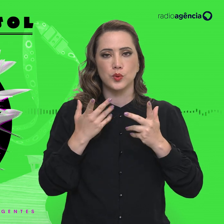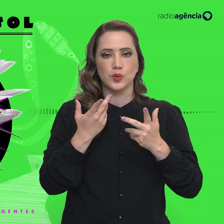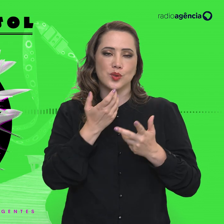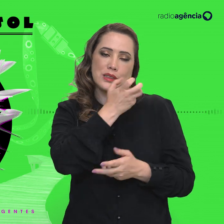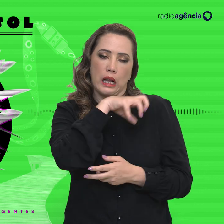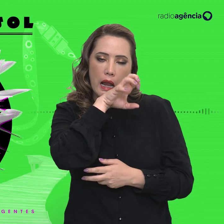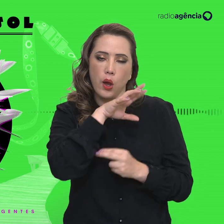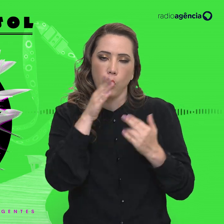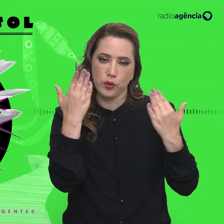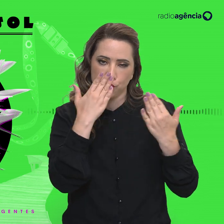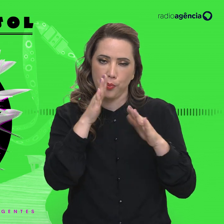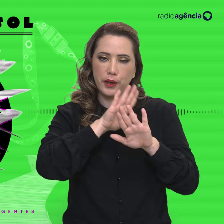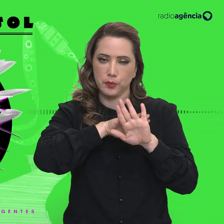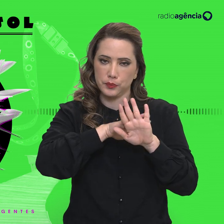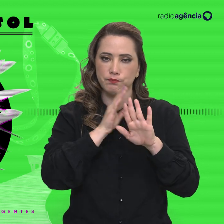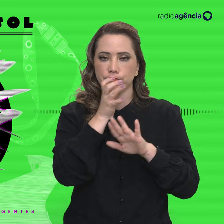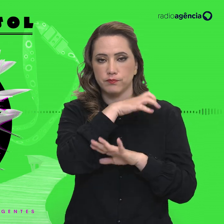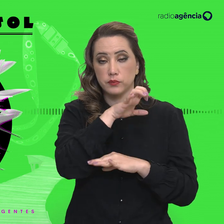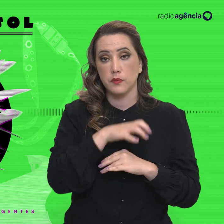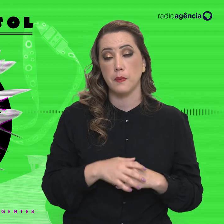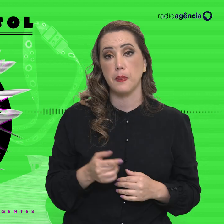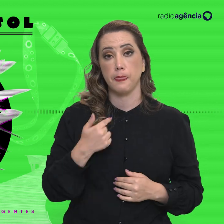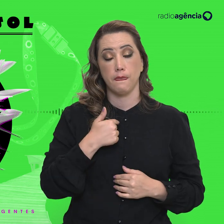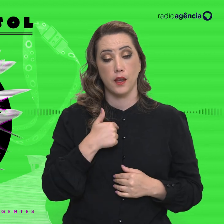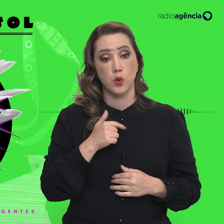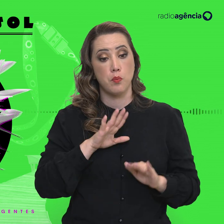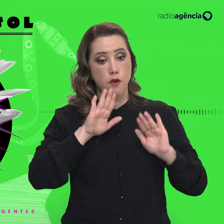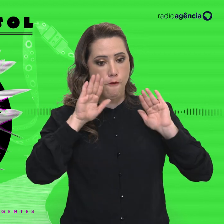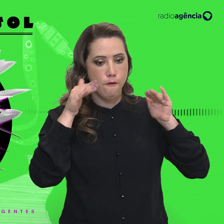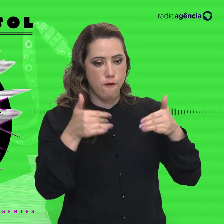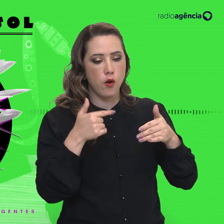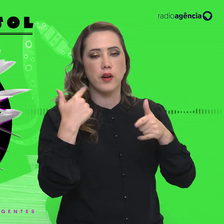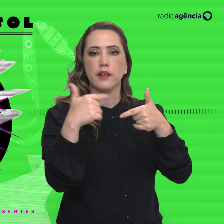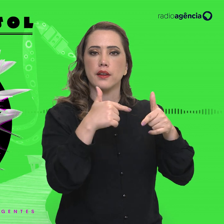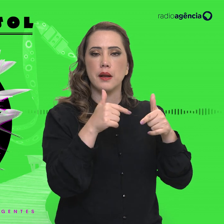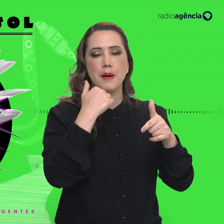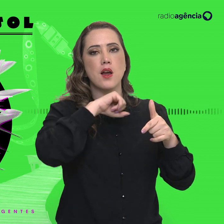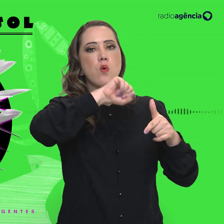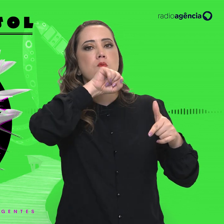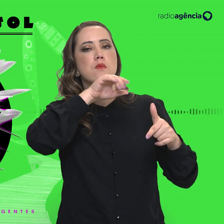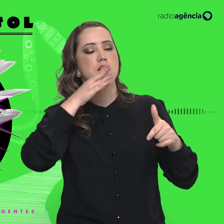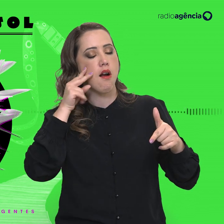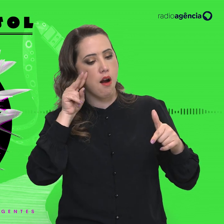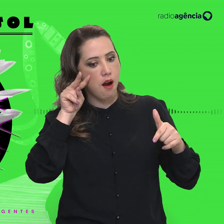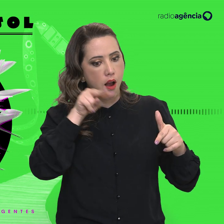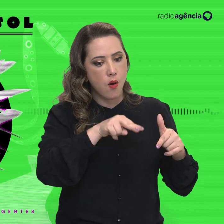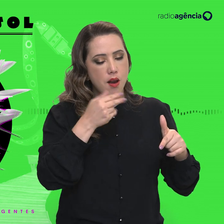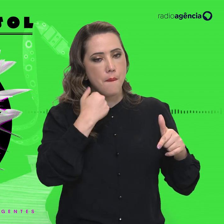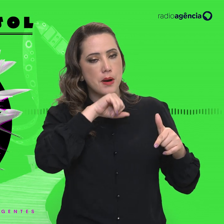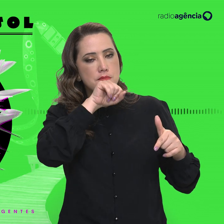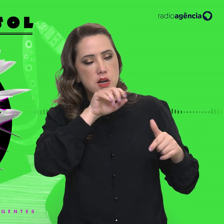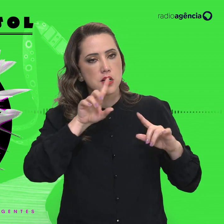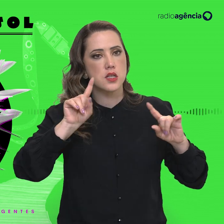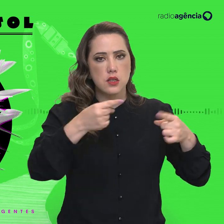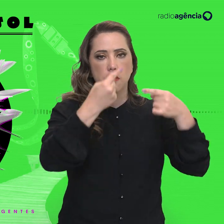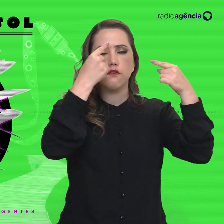[Alana Yaponirah] O meu hiperfoco é trabalhar com mães. A maternagem ela trouxe para mim esse olhar de como é desafiador, a maternidade por si só já é desafiadora.